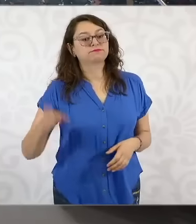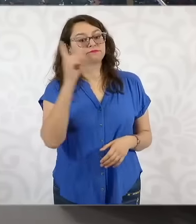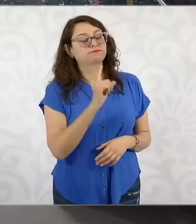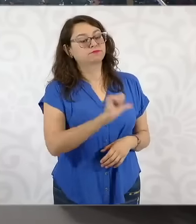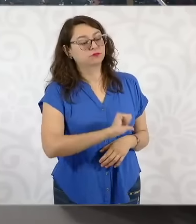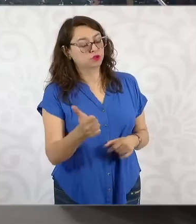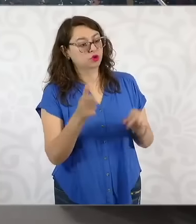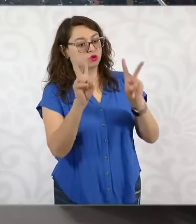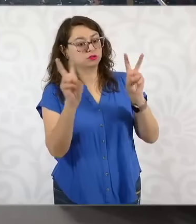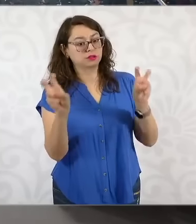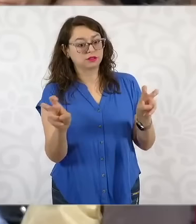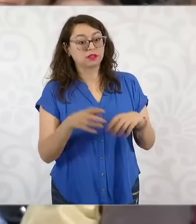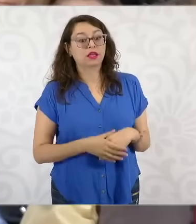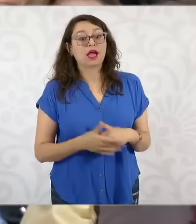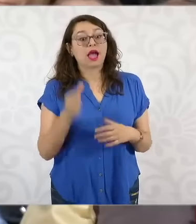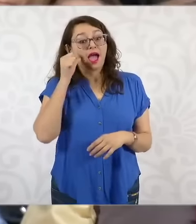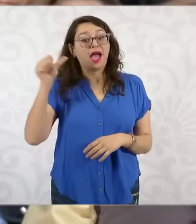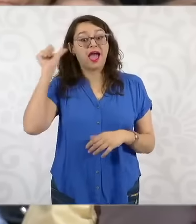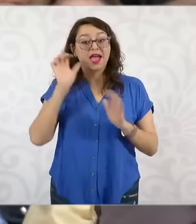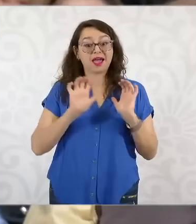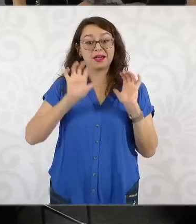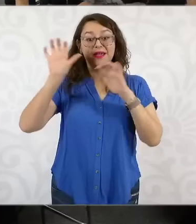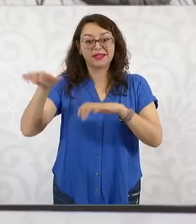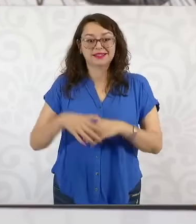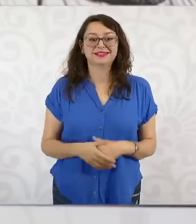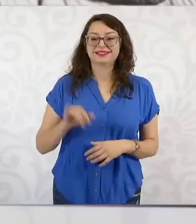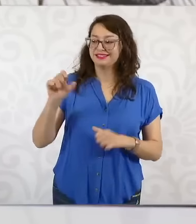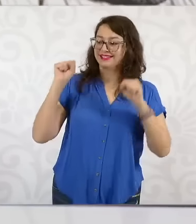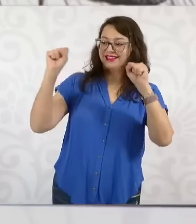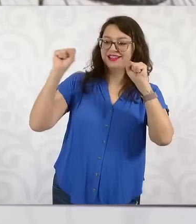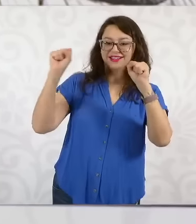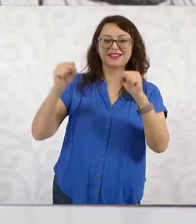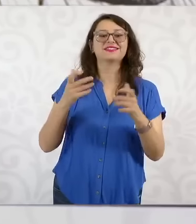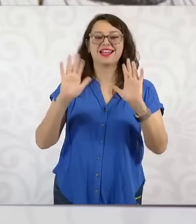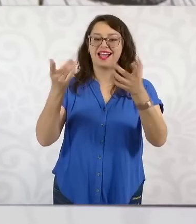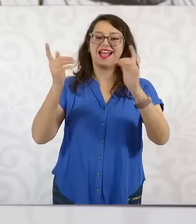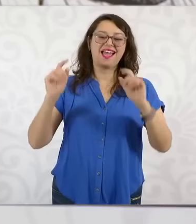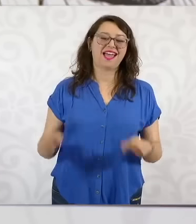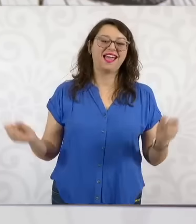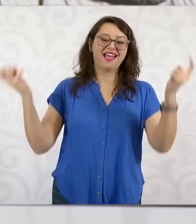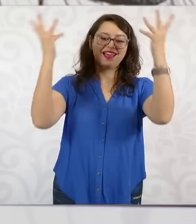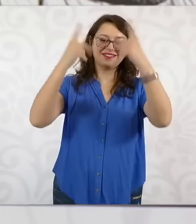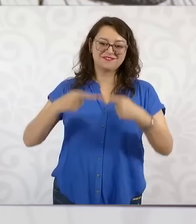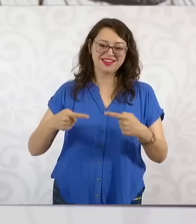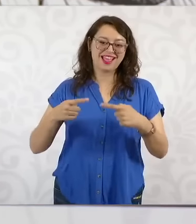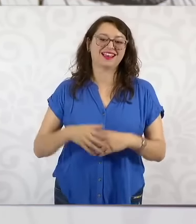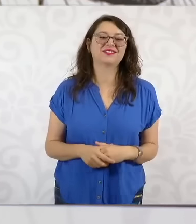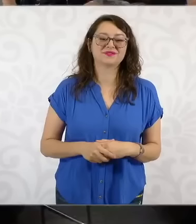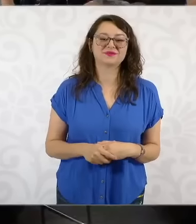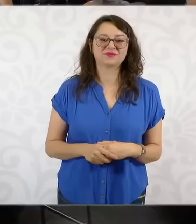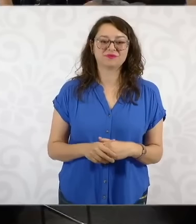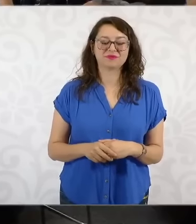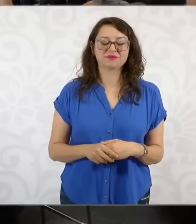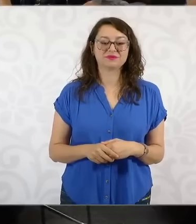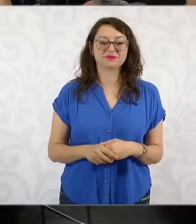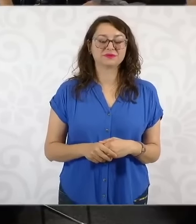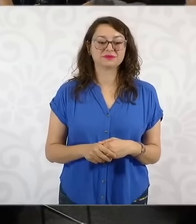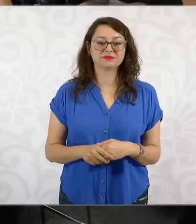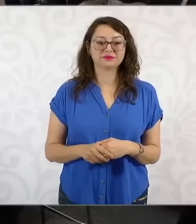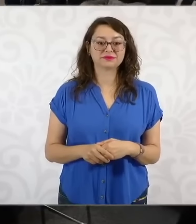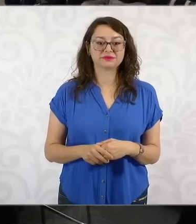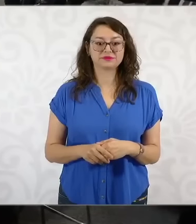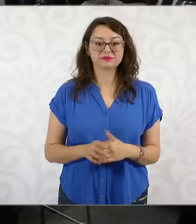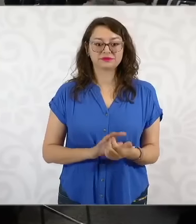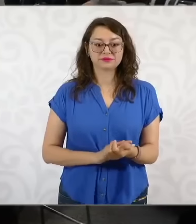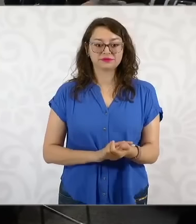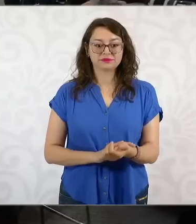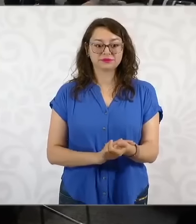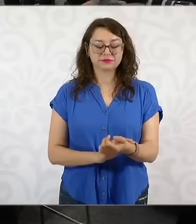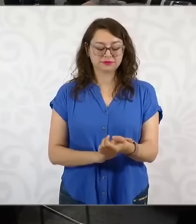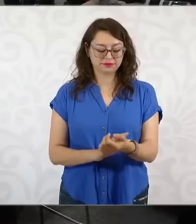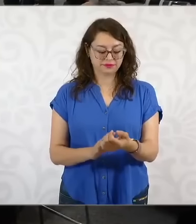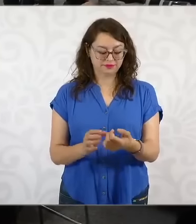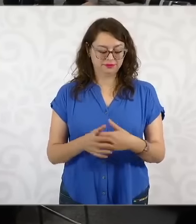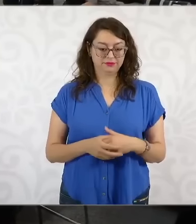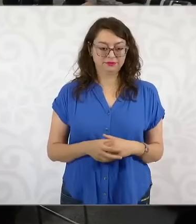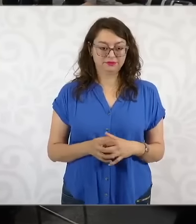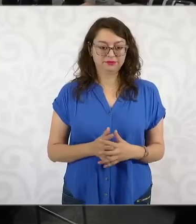decir que los Pumas ganaron ayer y pasaron. Eh, va la final los Pumas. Gracias. Va aquí.